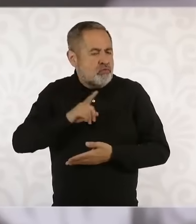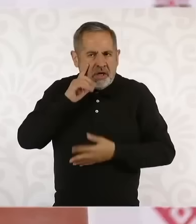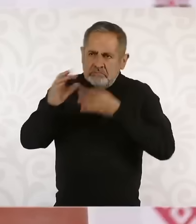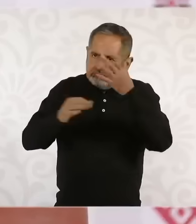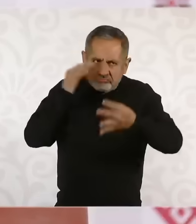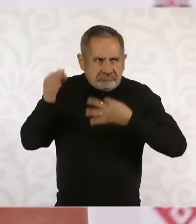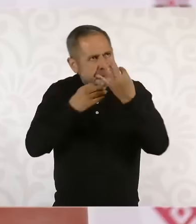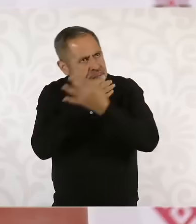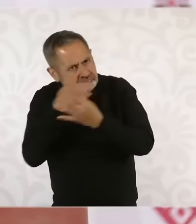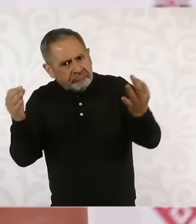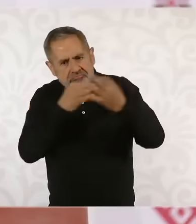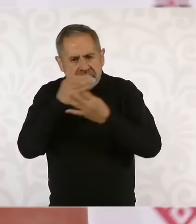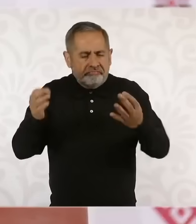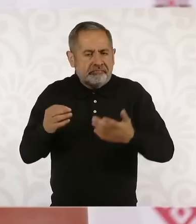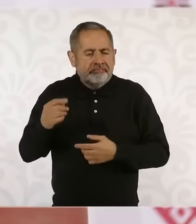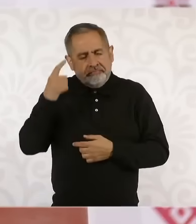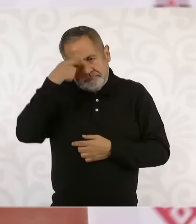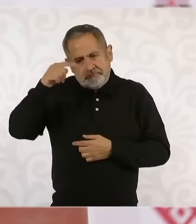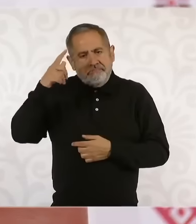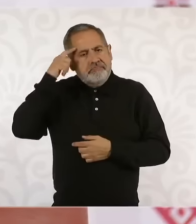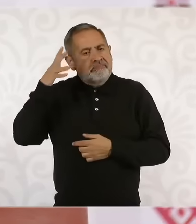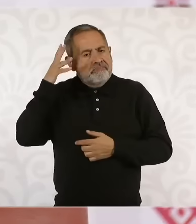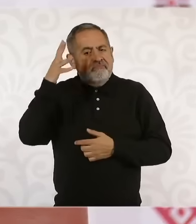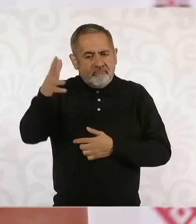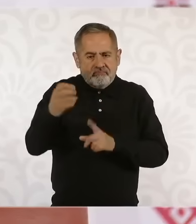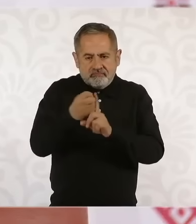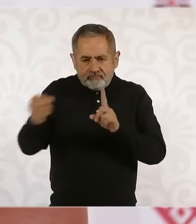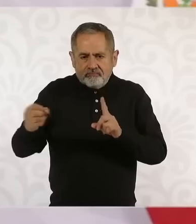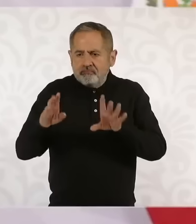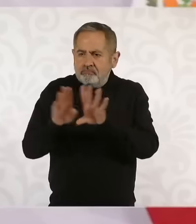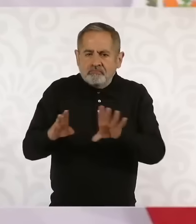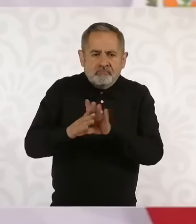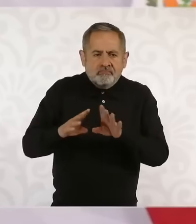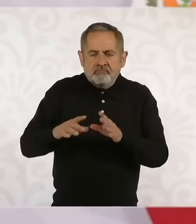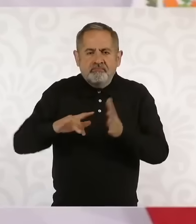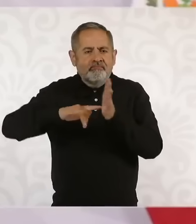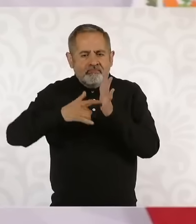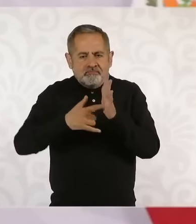habremos al futuro de ir organizando pues los horarios laborales, los horarios en general